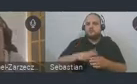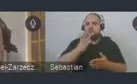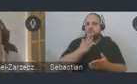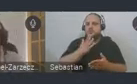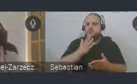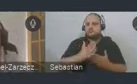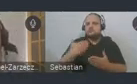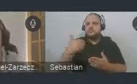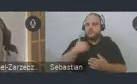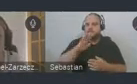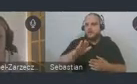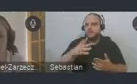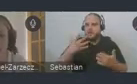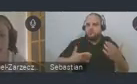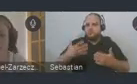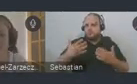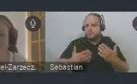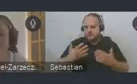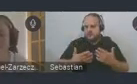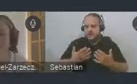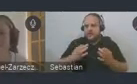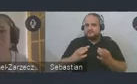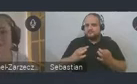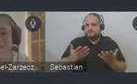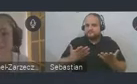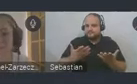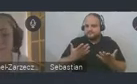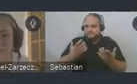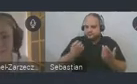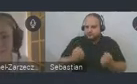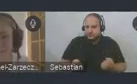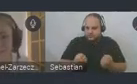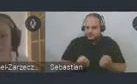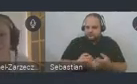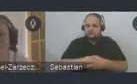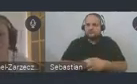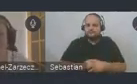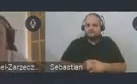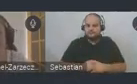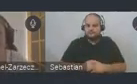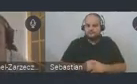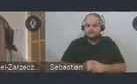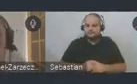a cyfrowymi tzw. tubylcami, czyli igrekami, milenialsami i zetkami,